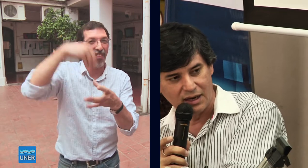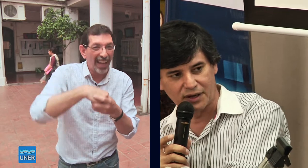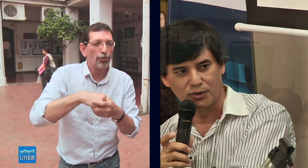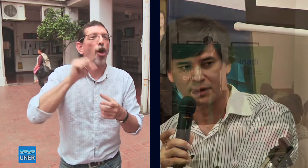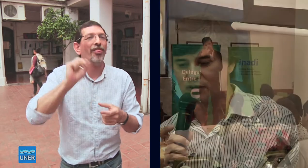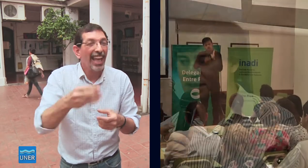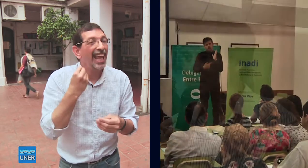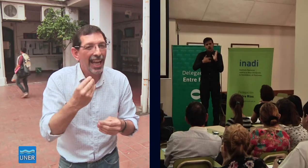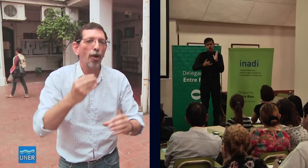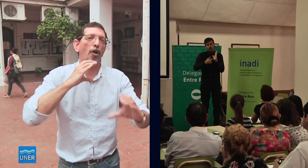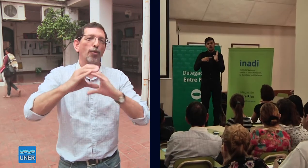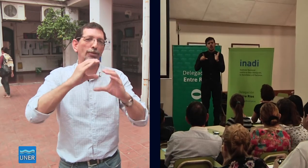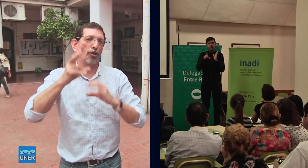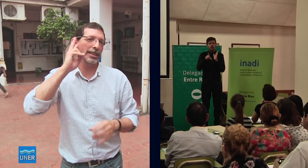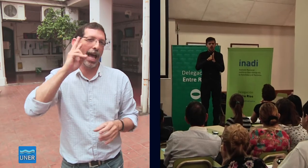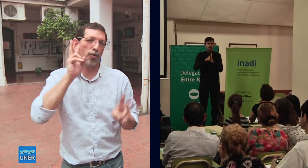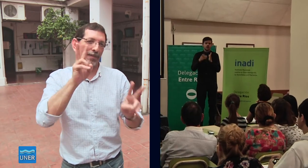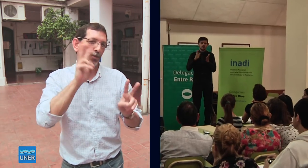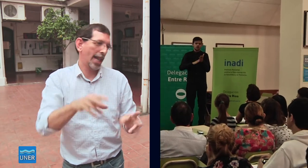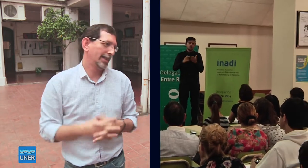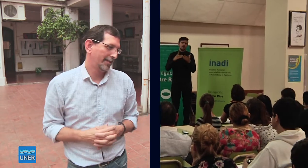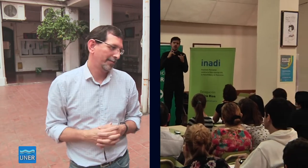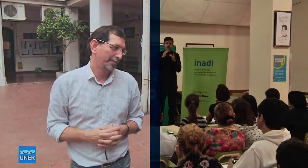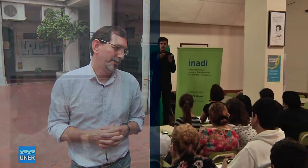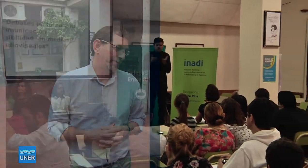porque se va a trabajar la comunicación en materia audiovisual.